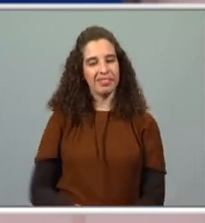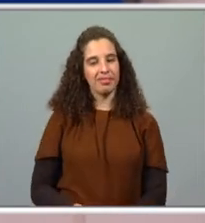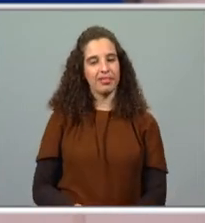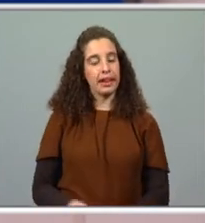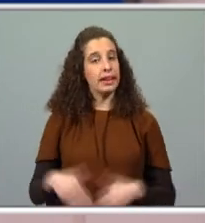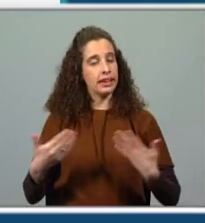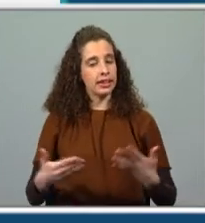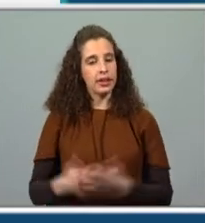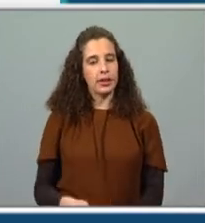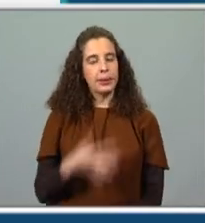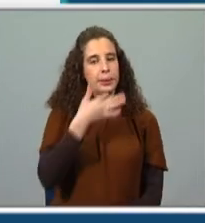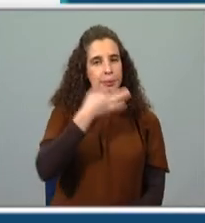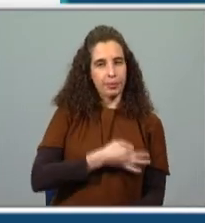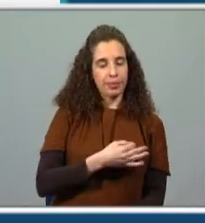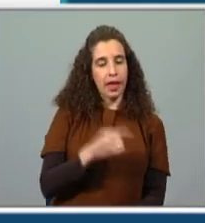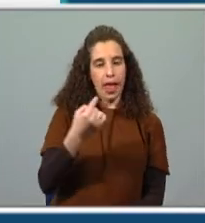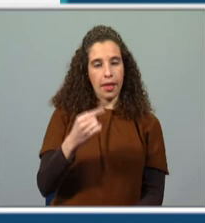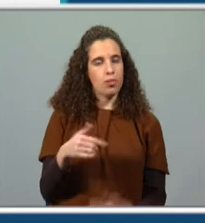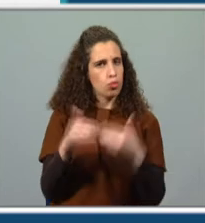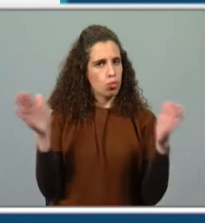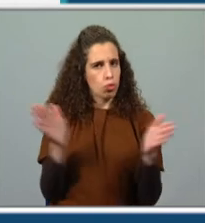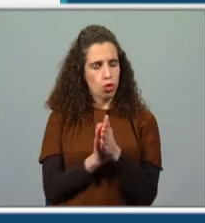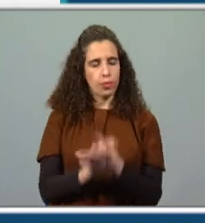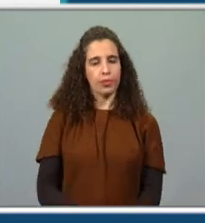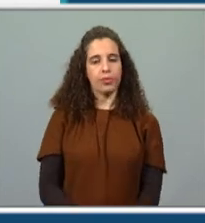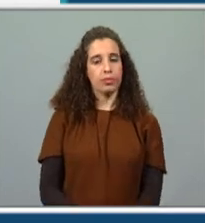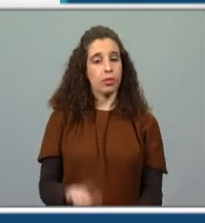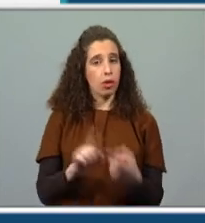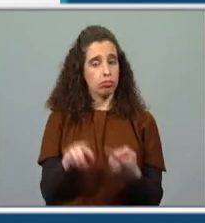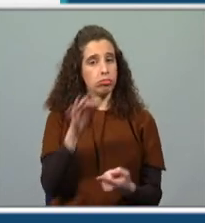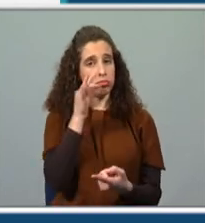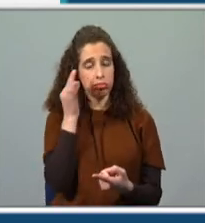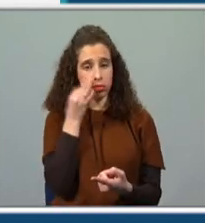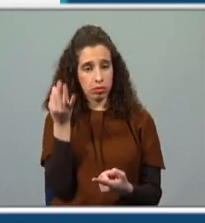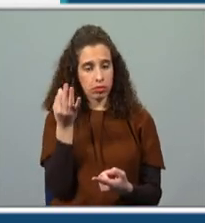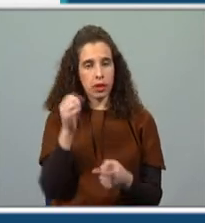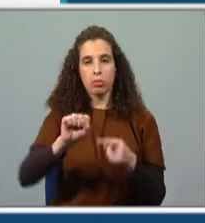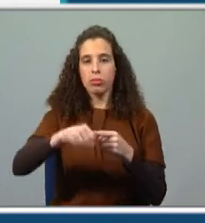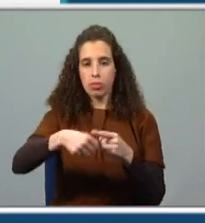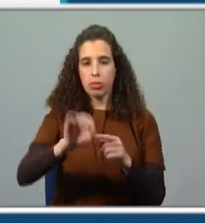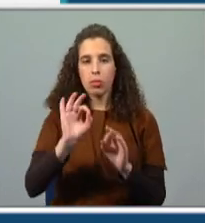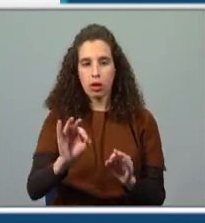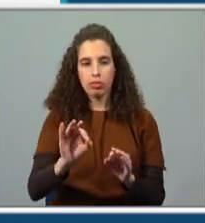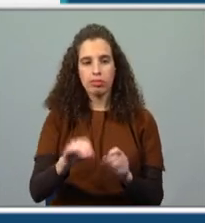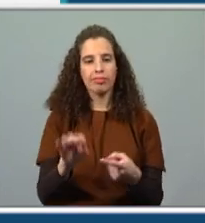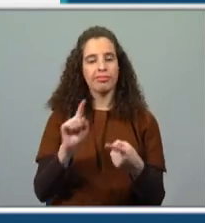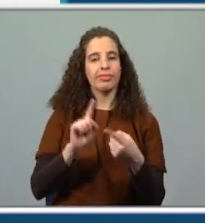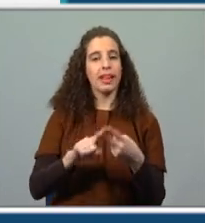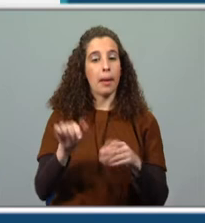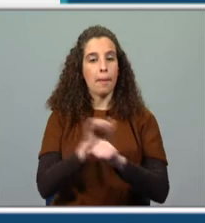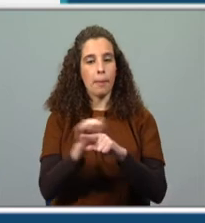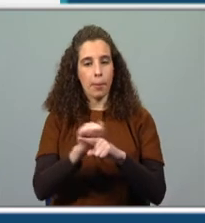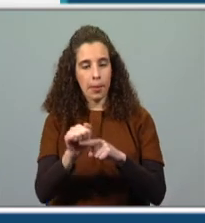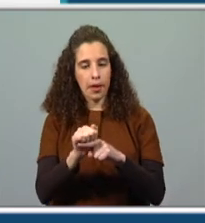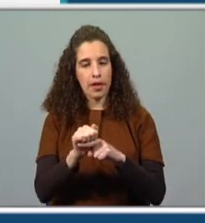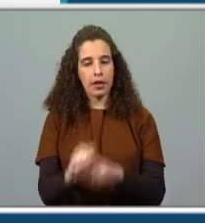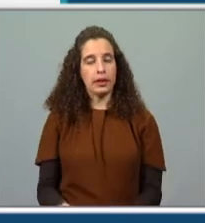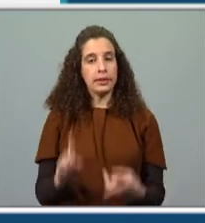então confirmar que temos tudo o lápis bem afiado a borracha a folha o caderno 然後確認我們有所有的鉛筆把橡皮擦磨得很鋒利 筆記本的紙張